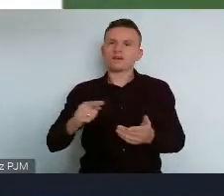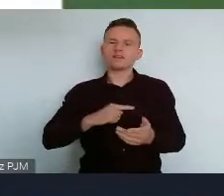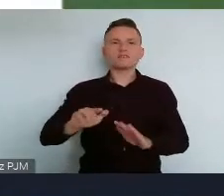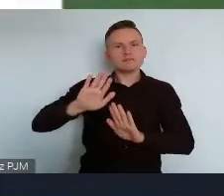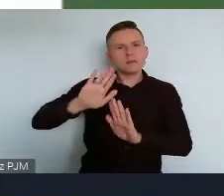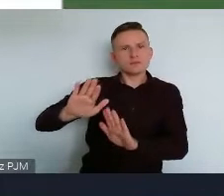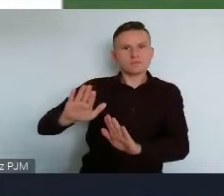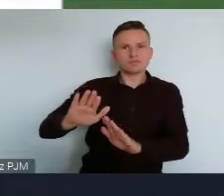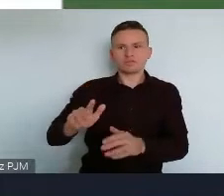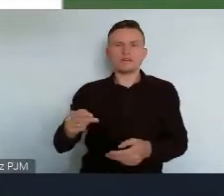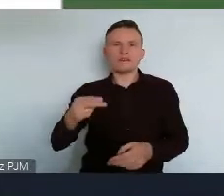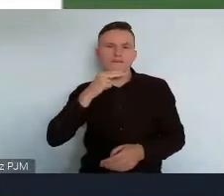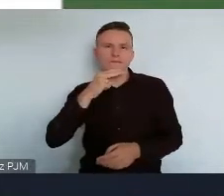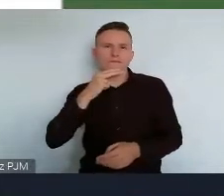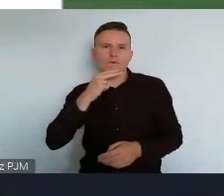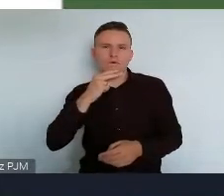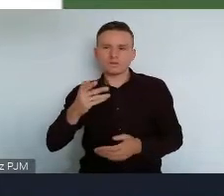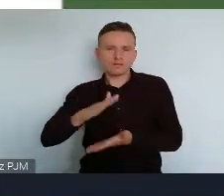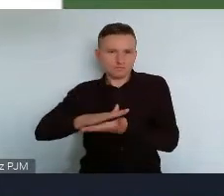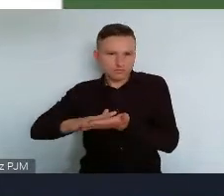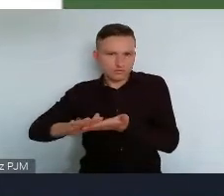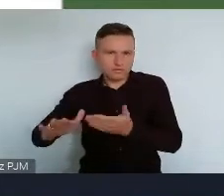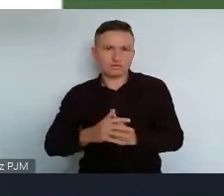Na bieżąco realizujemy szereg projektów,